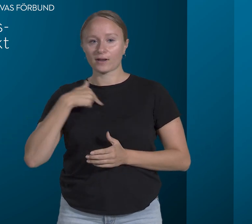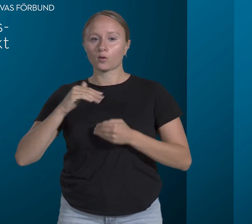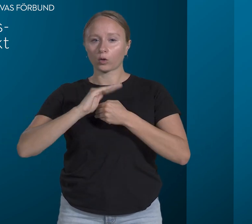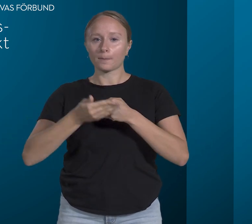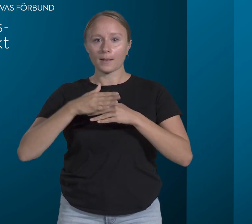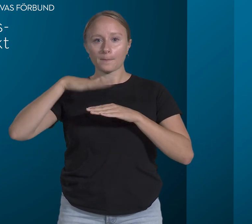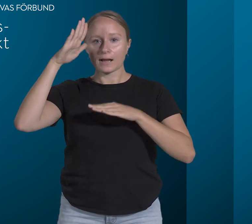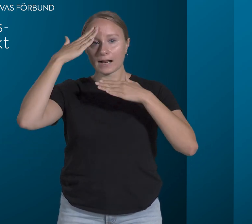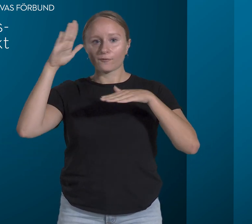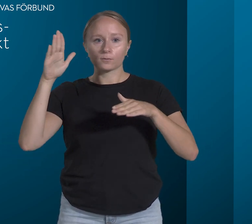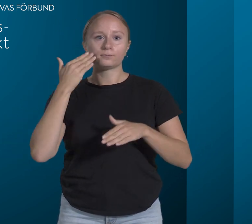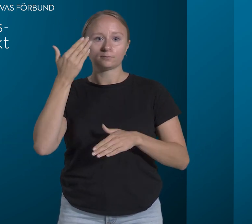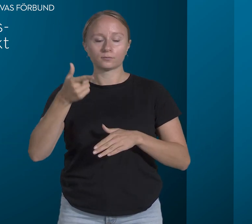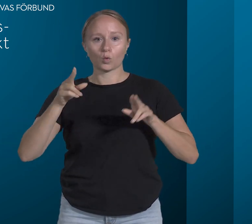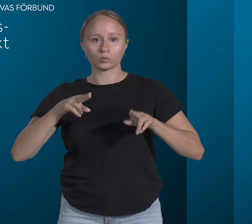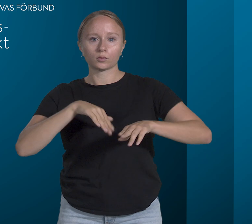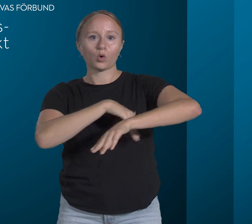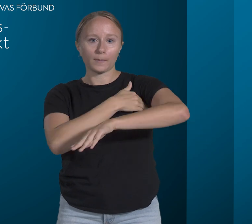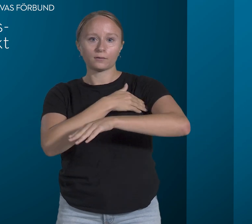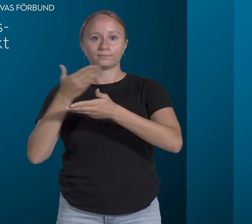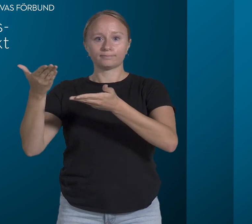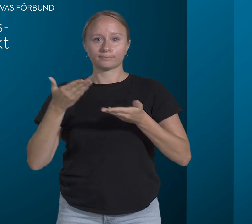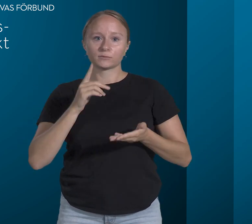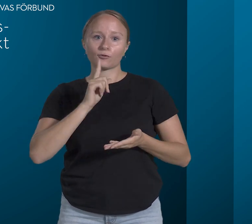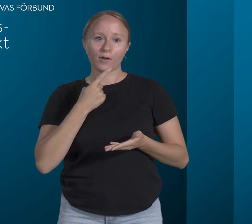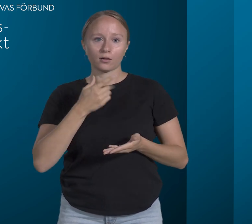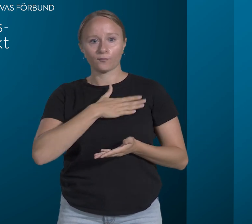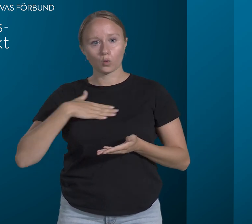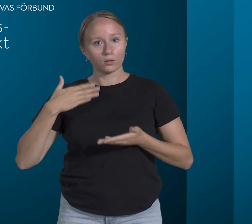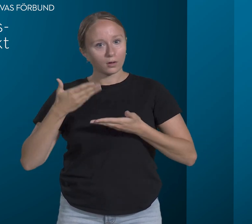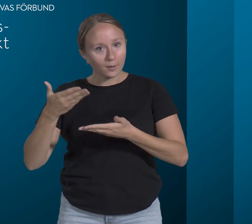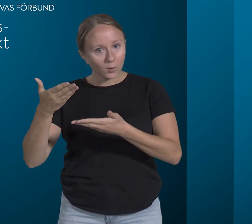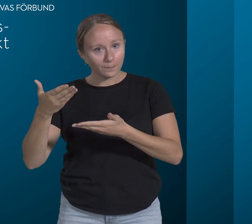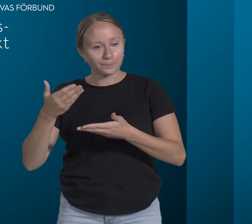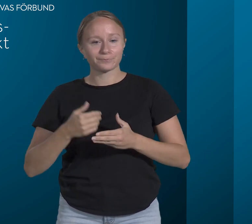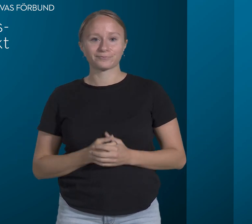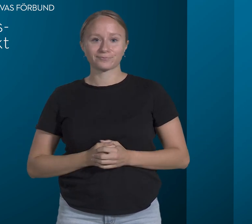Vi återkommer med mer information - när justitieombudsmannen har lämnat sitt svar på klagomålet.